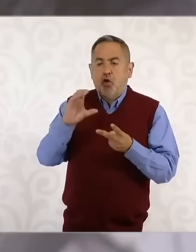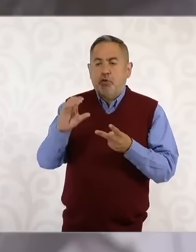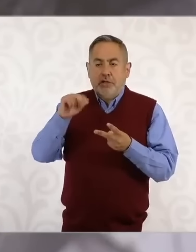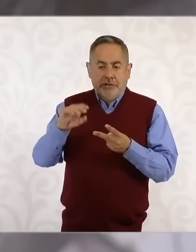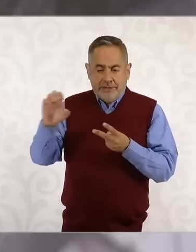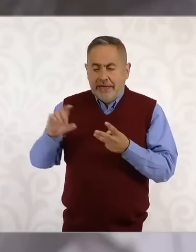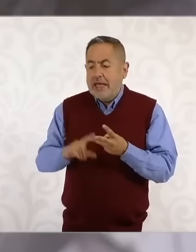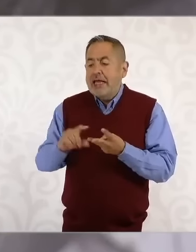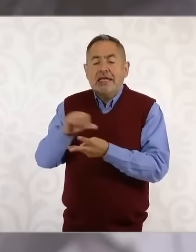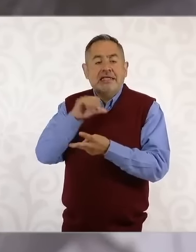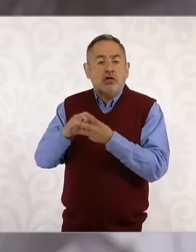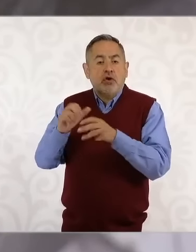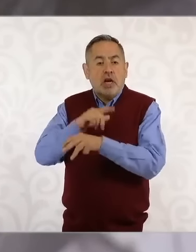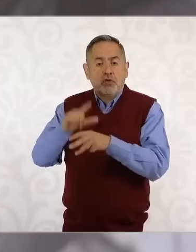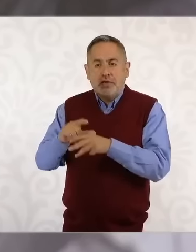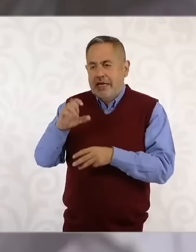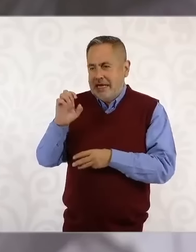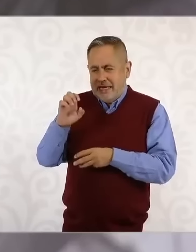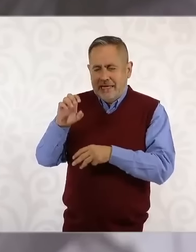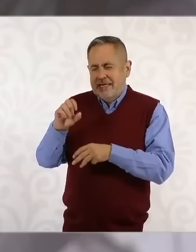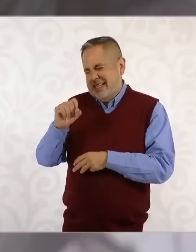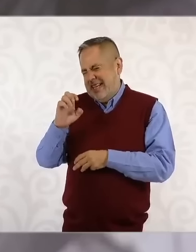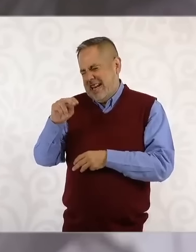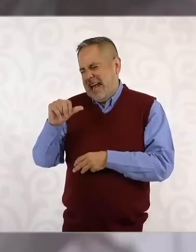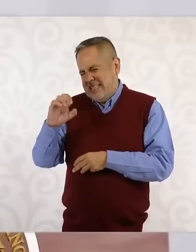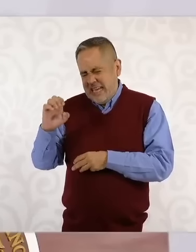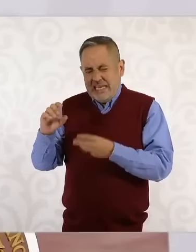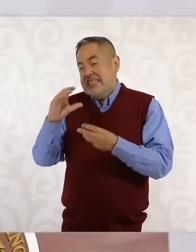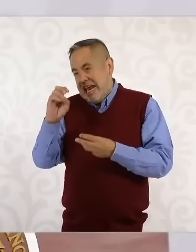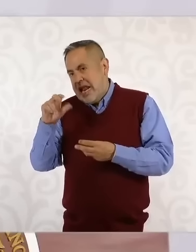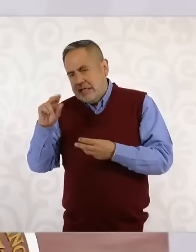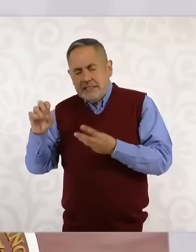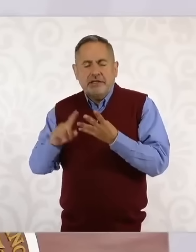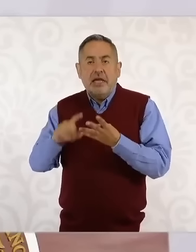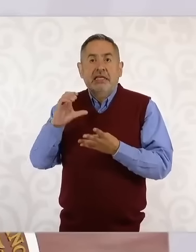el Centro Nacional de Control de Energía, que es el SENACE, la Comisión Federal de Electricidad y